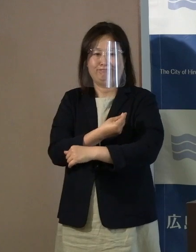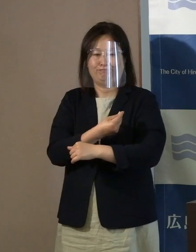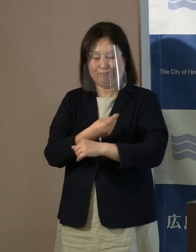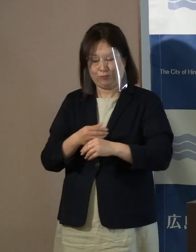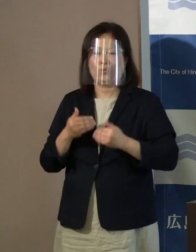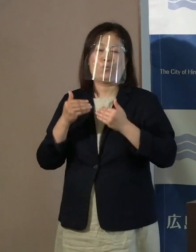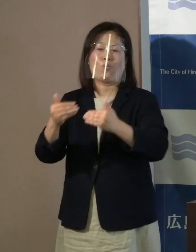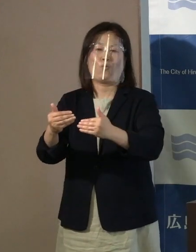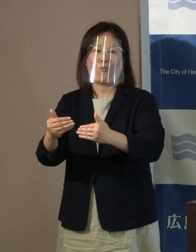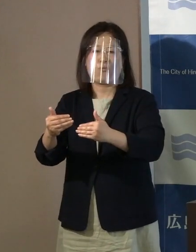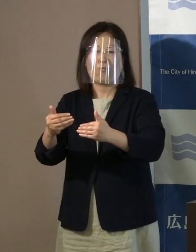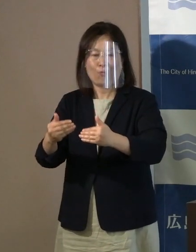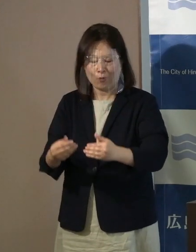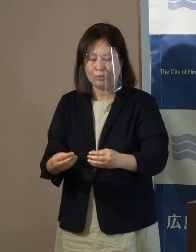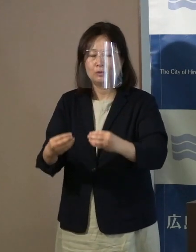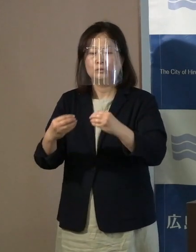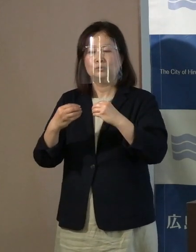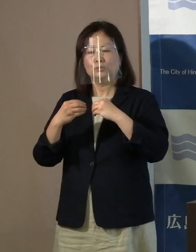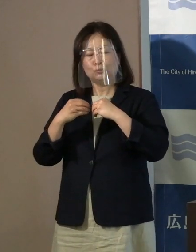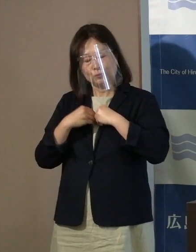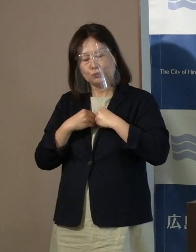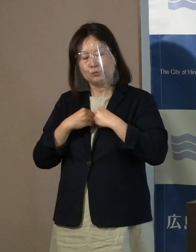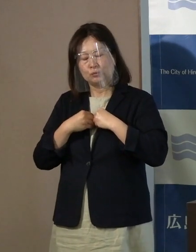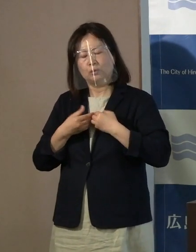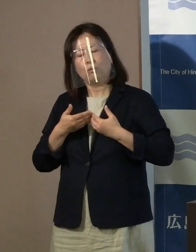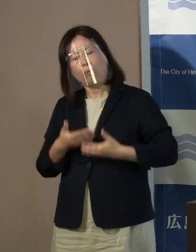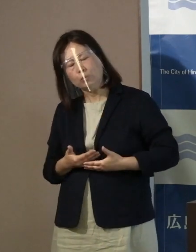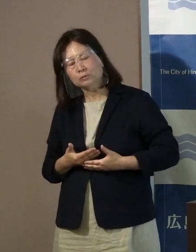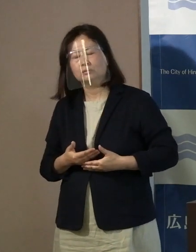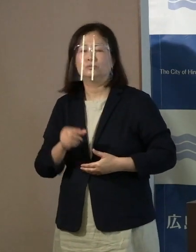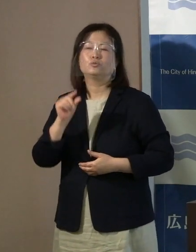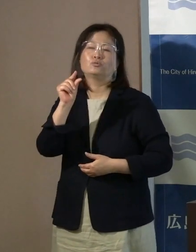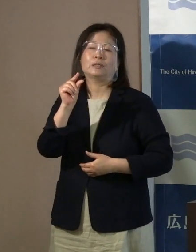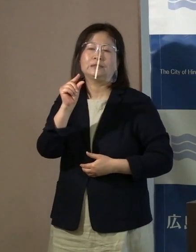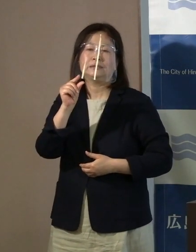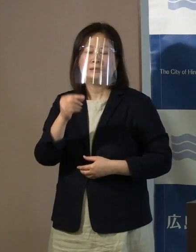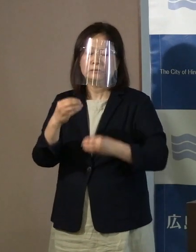重症化も少ないし､発症数も 抑えられているという状況ですけれども､